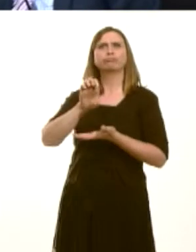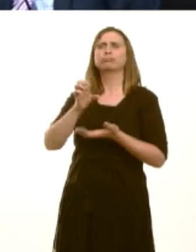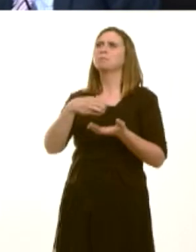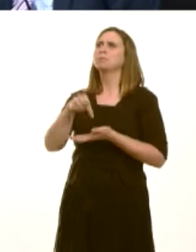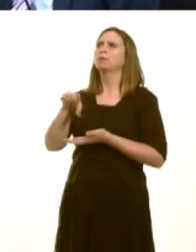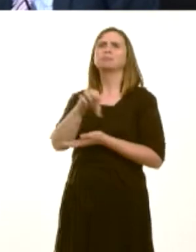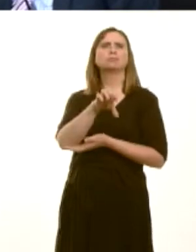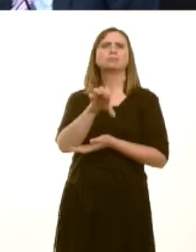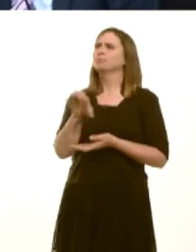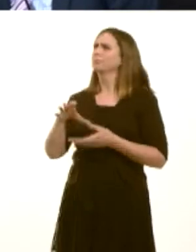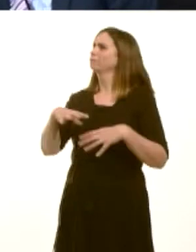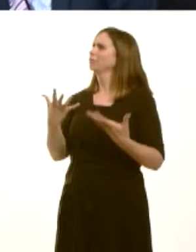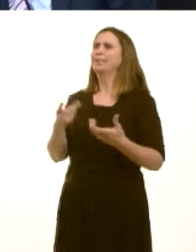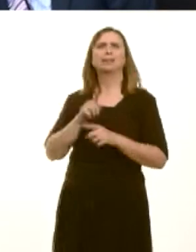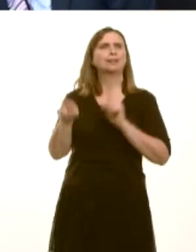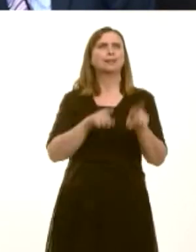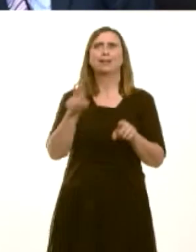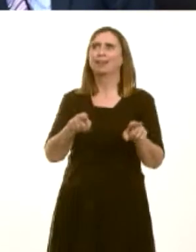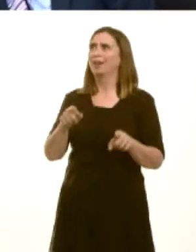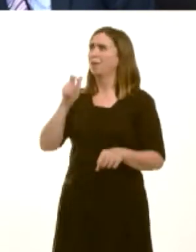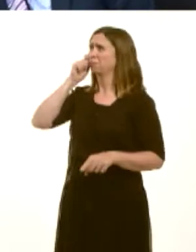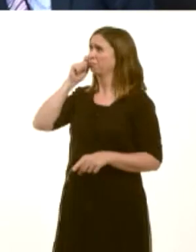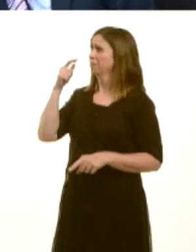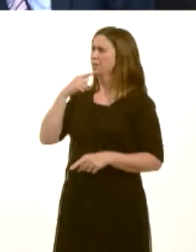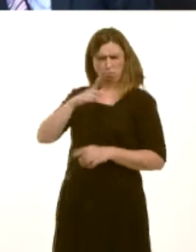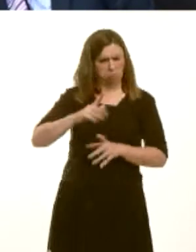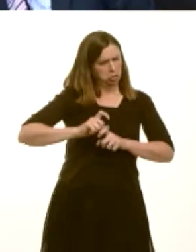hands on the reins of power here in Wales, then the concessionary fares scheme would